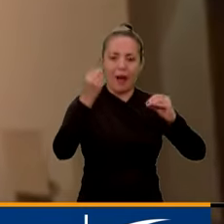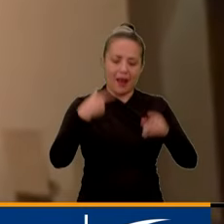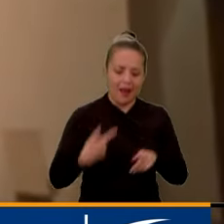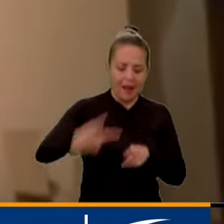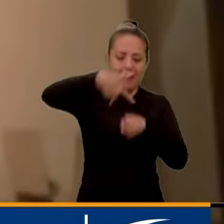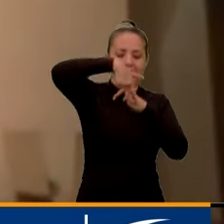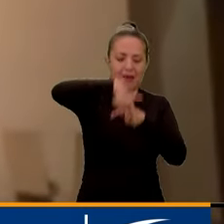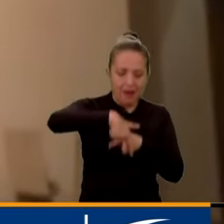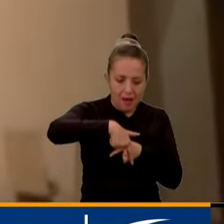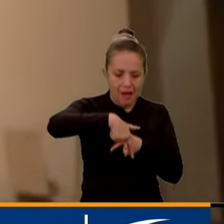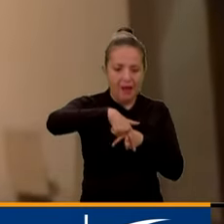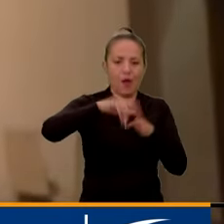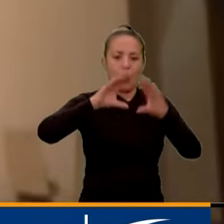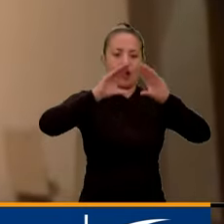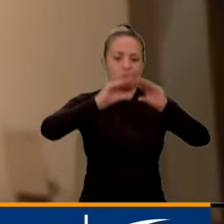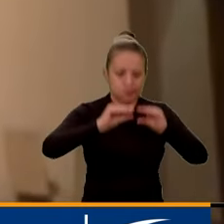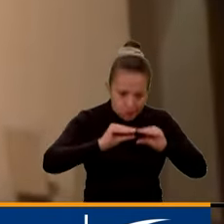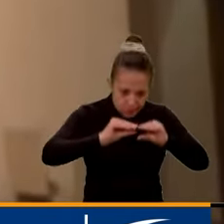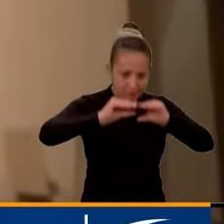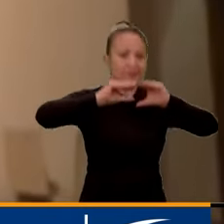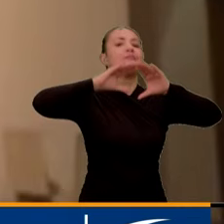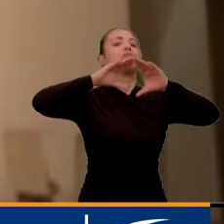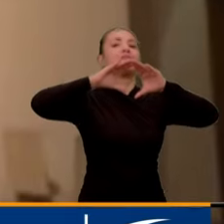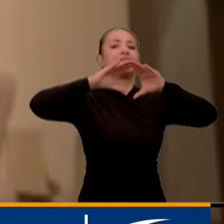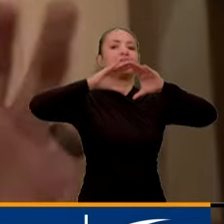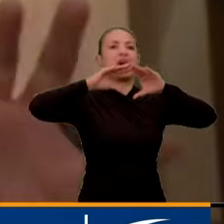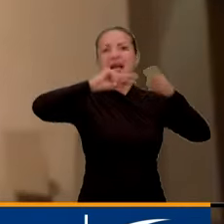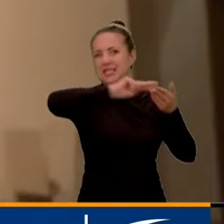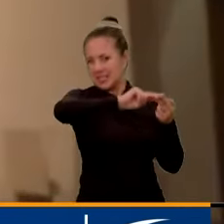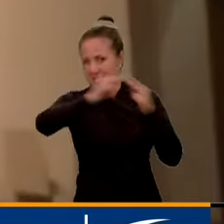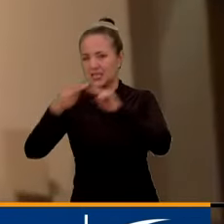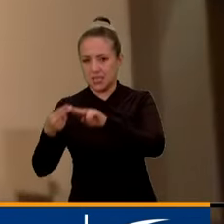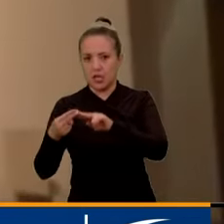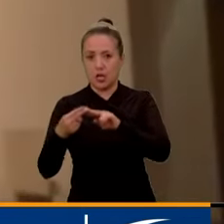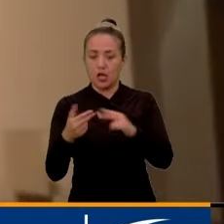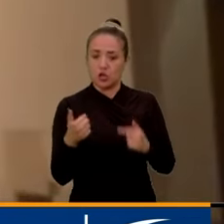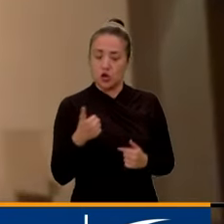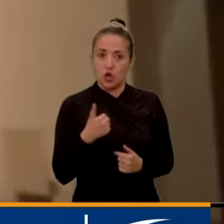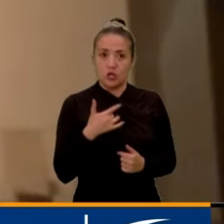como un amortiguador de una